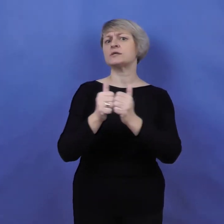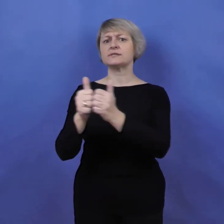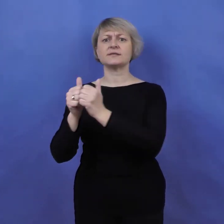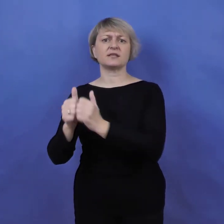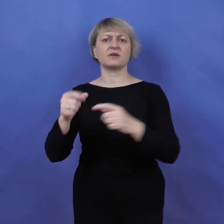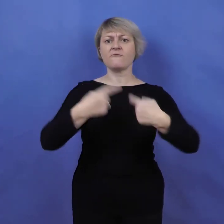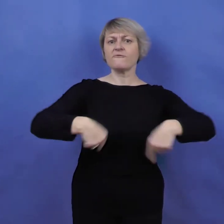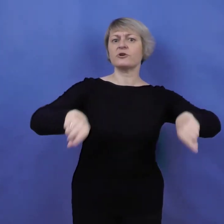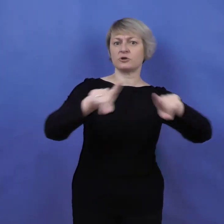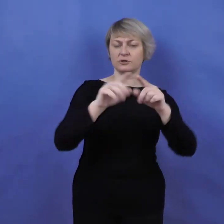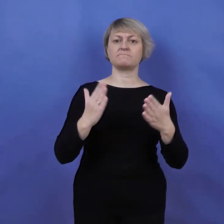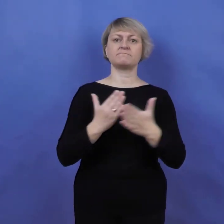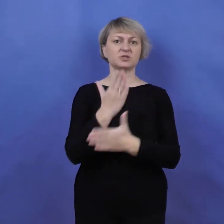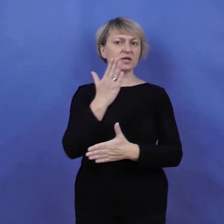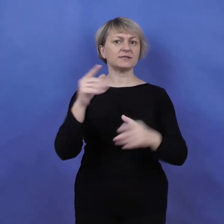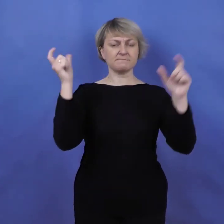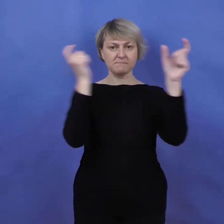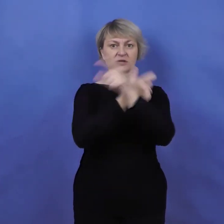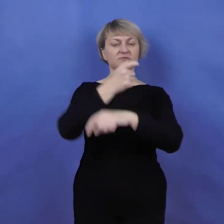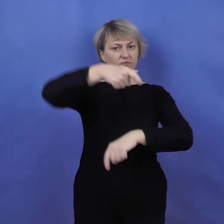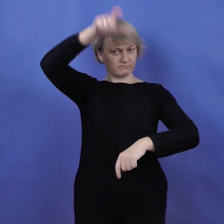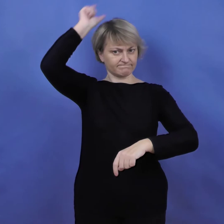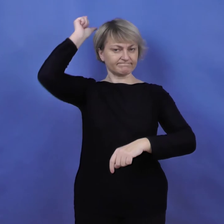realizowanych przez Państwową Straż Pożarną,